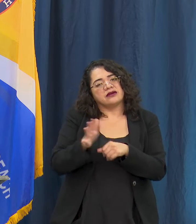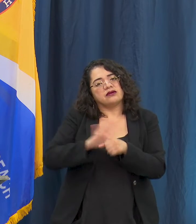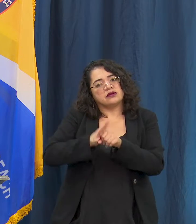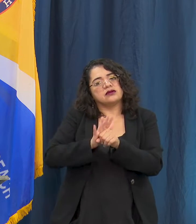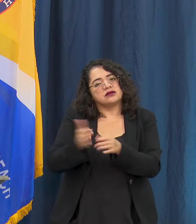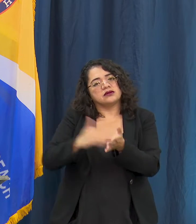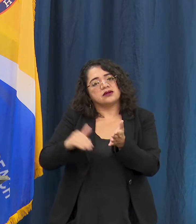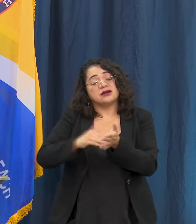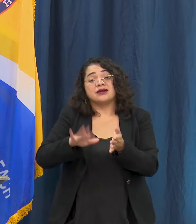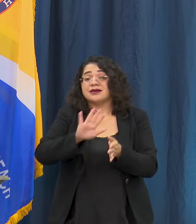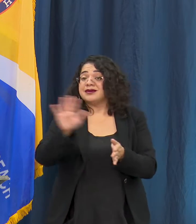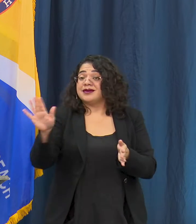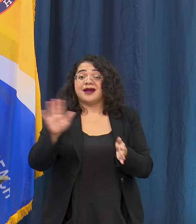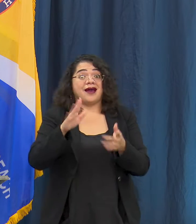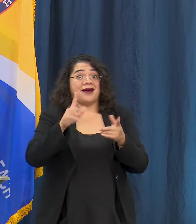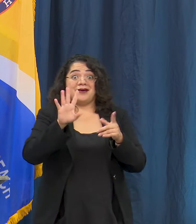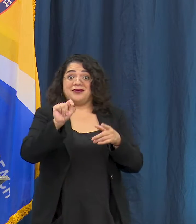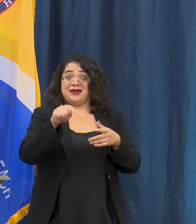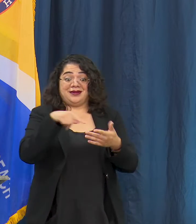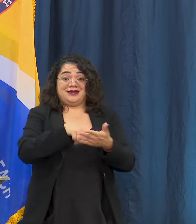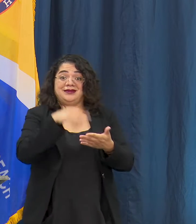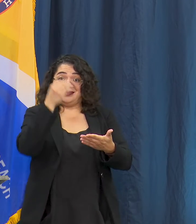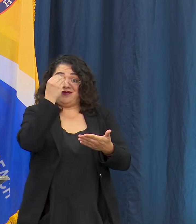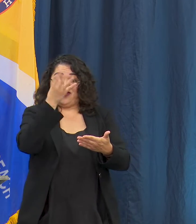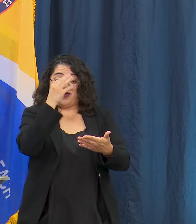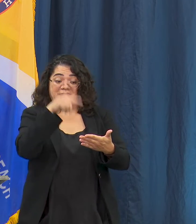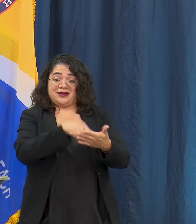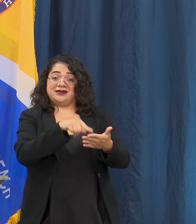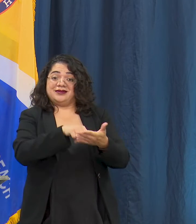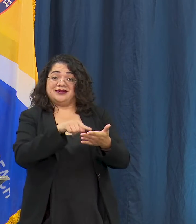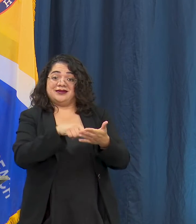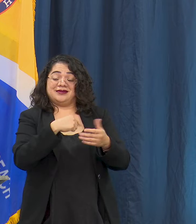los datos la mejora información más reciente para ustedes